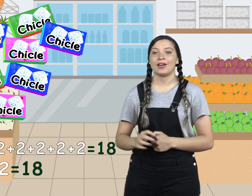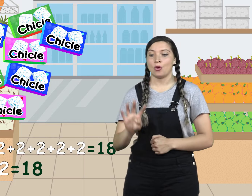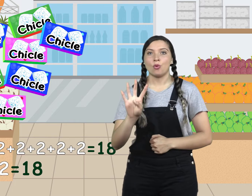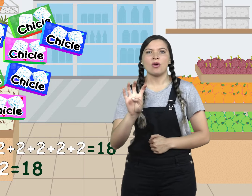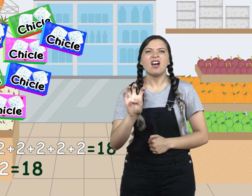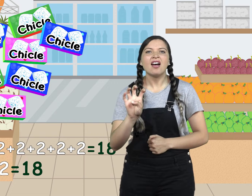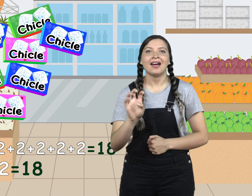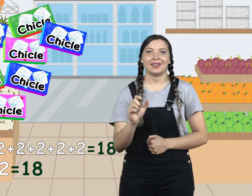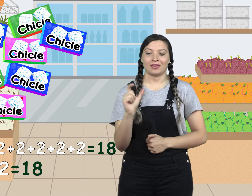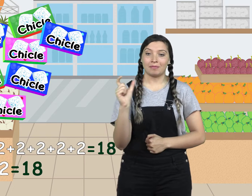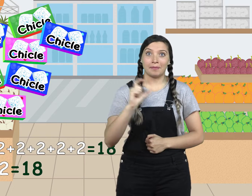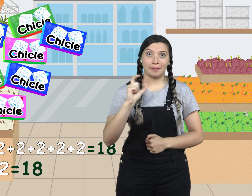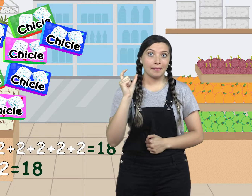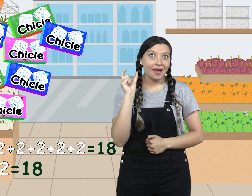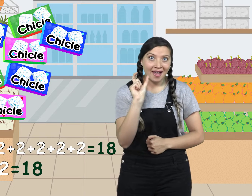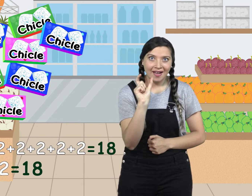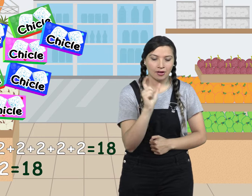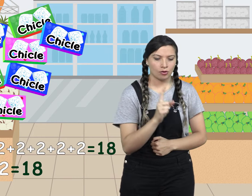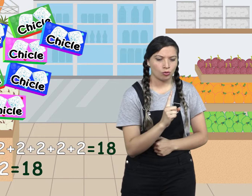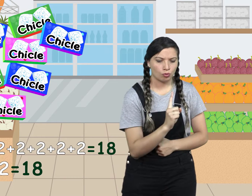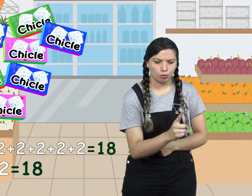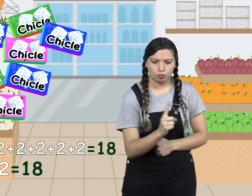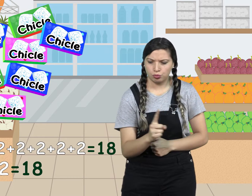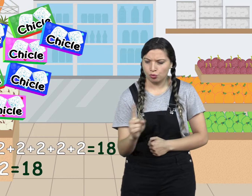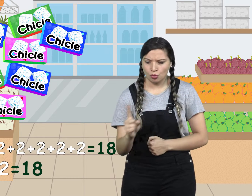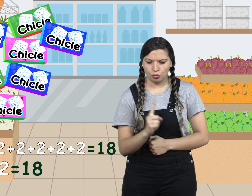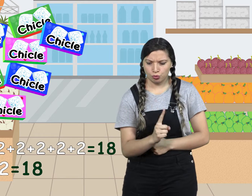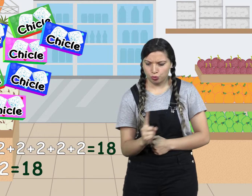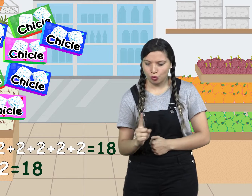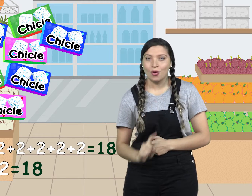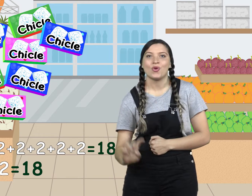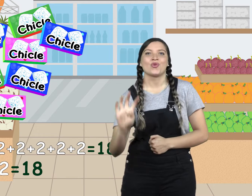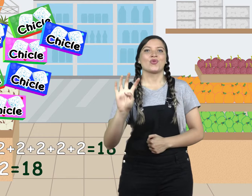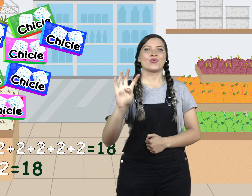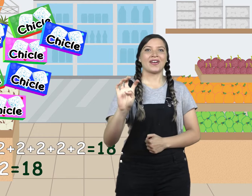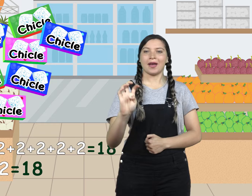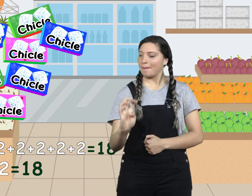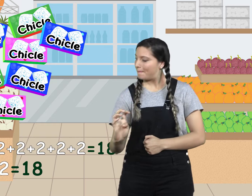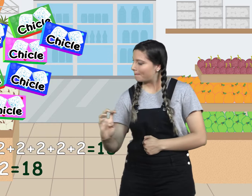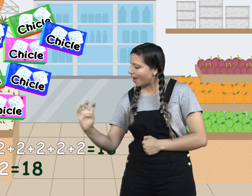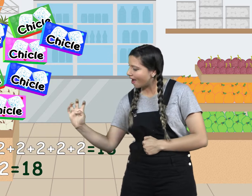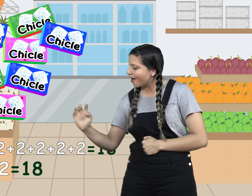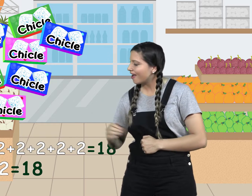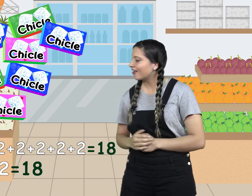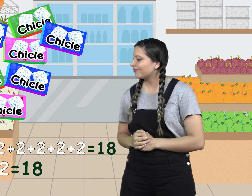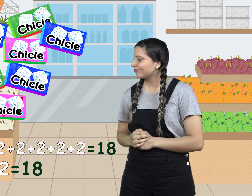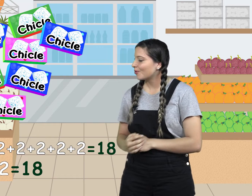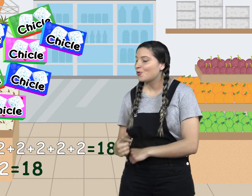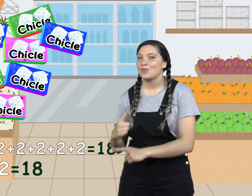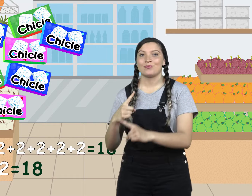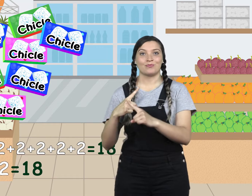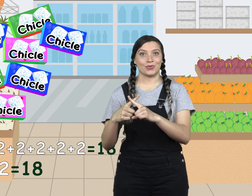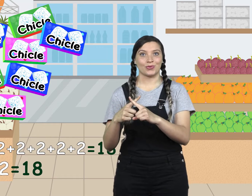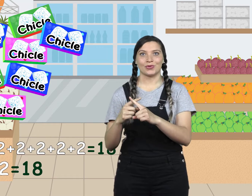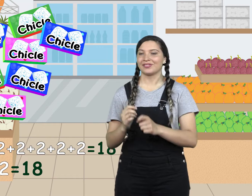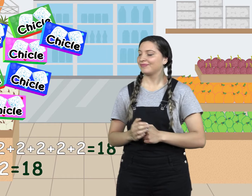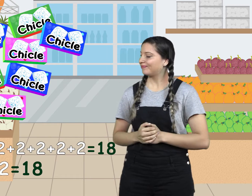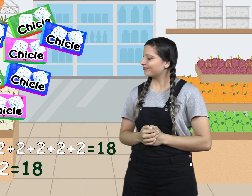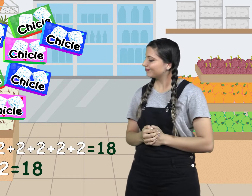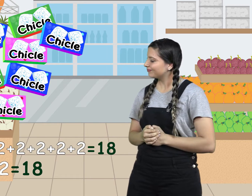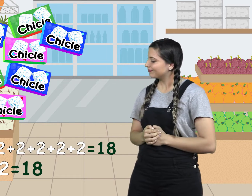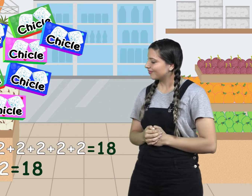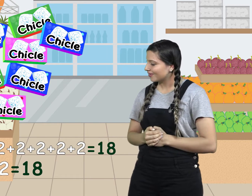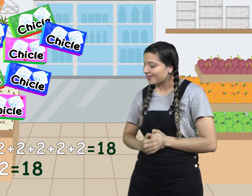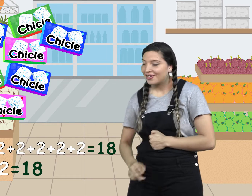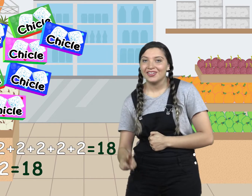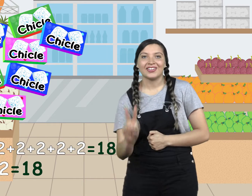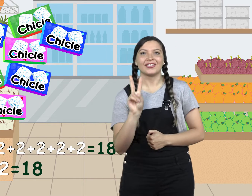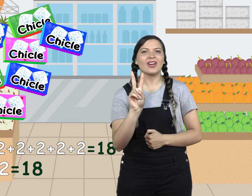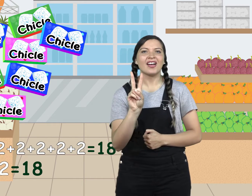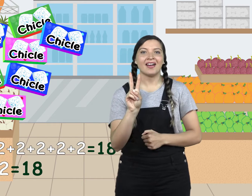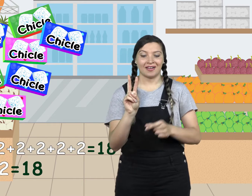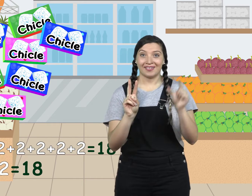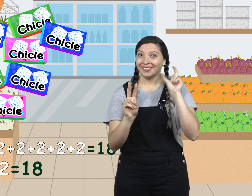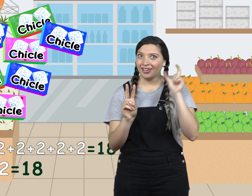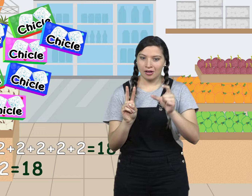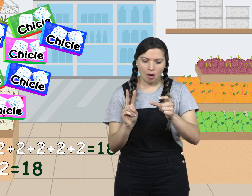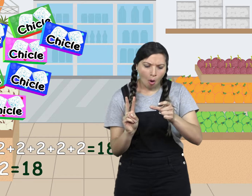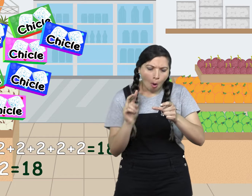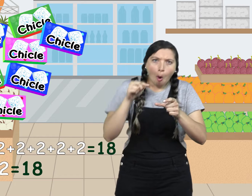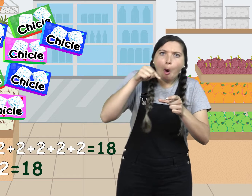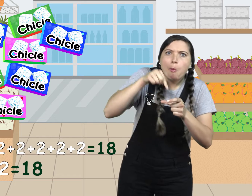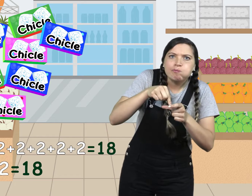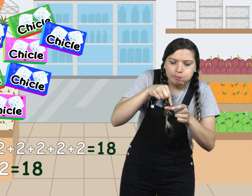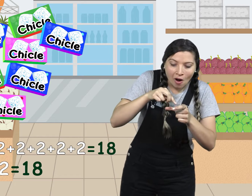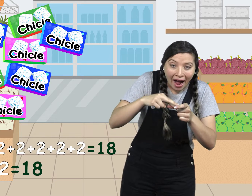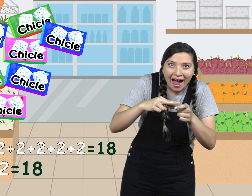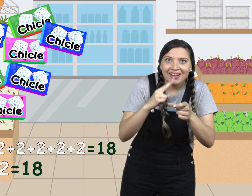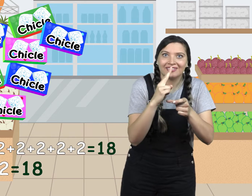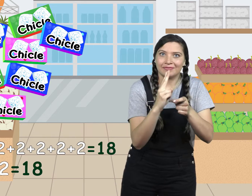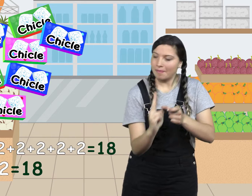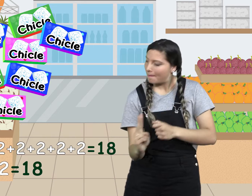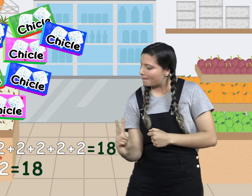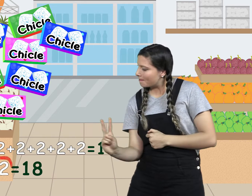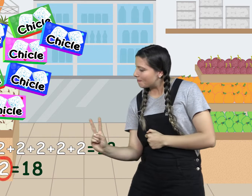El nueve es número total de cajitas, por dos, que es el número de chicles en cada caja.